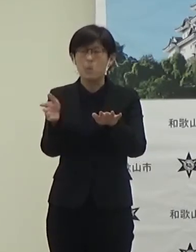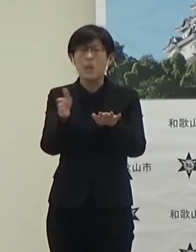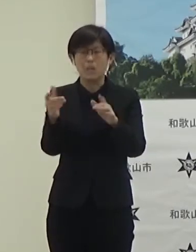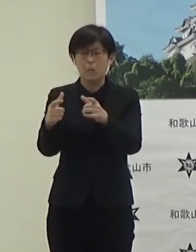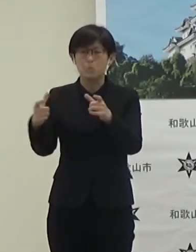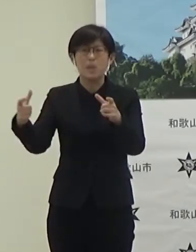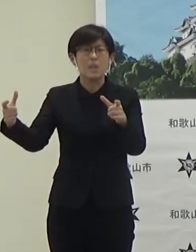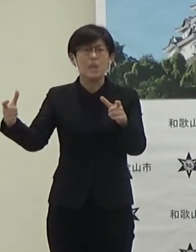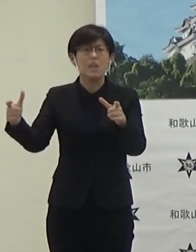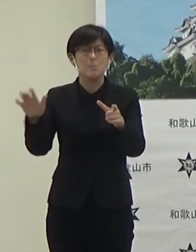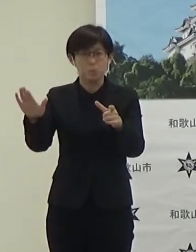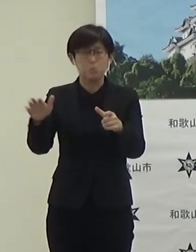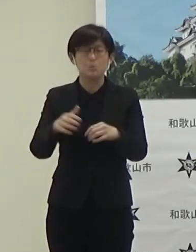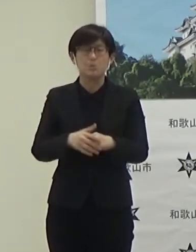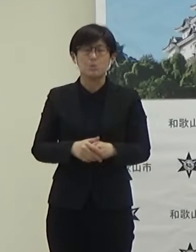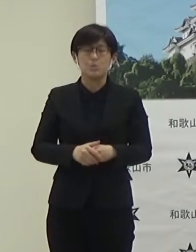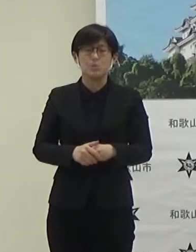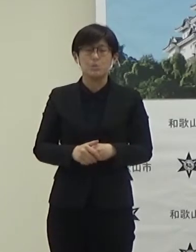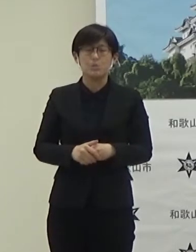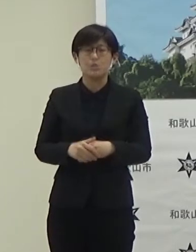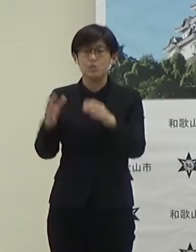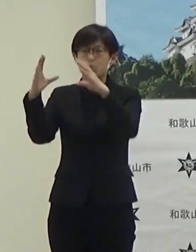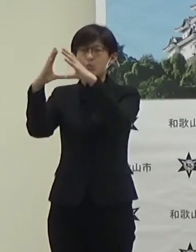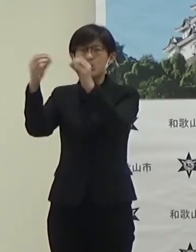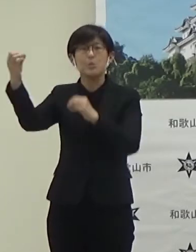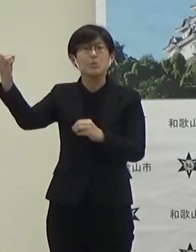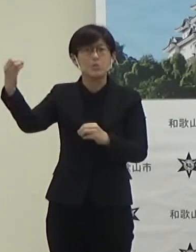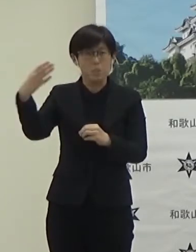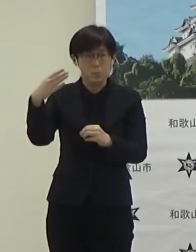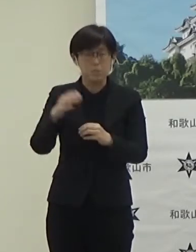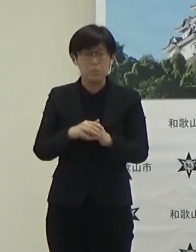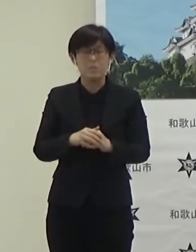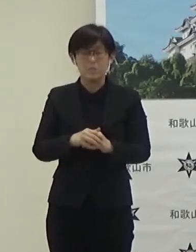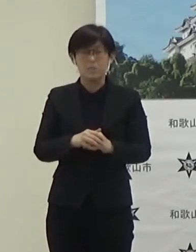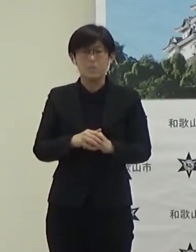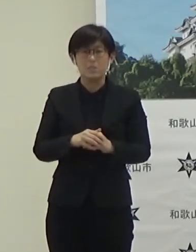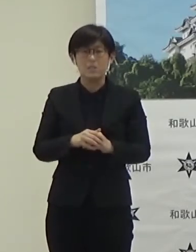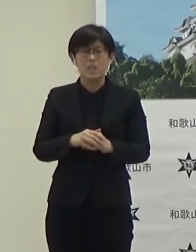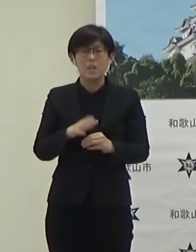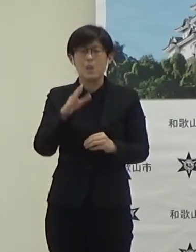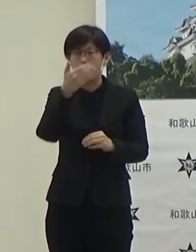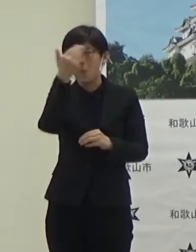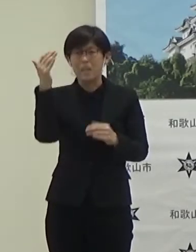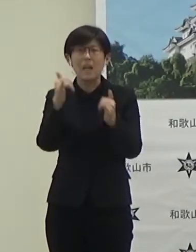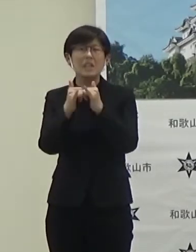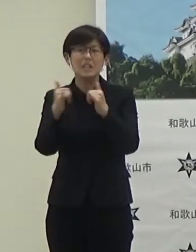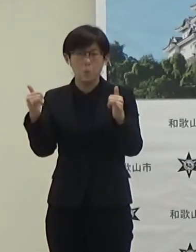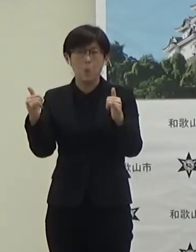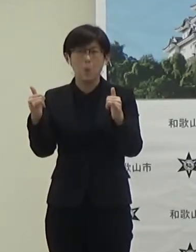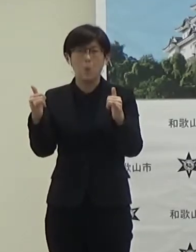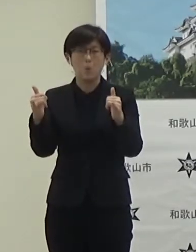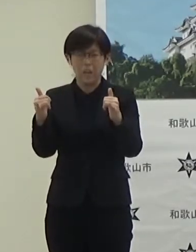国でもよく言われるんですけどやっぱ先行的に若い人から増えだすのかなっていうところで、